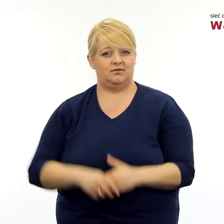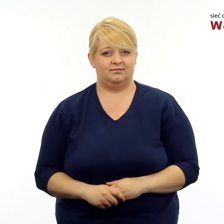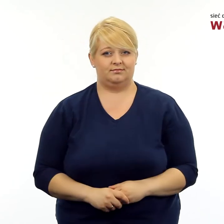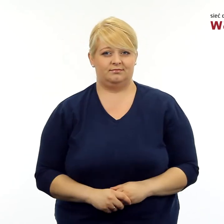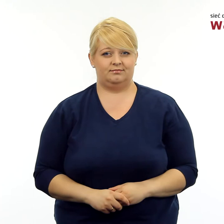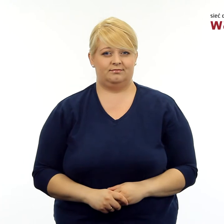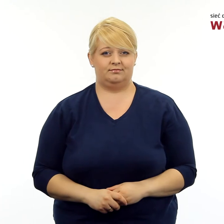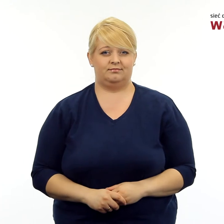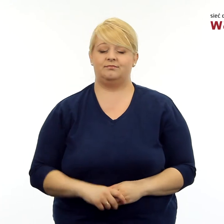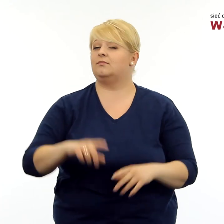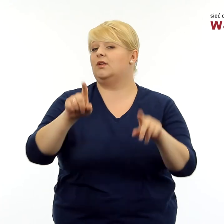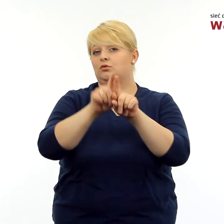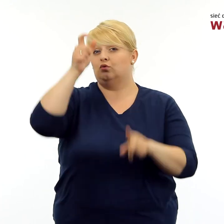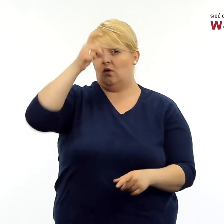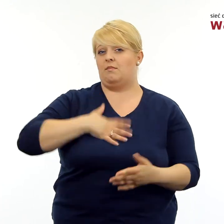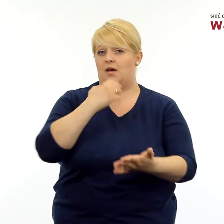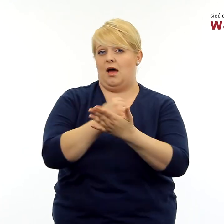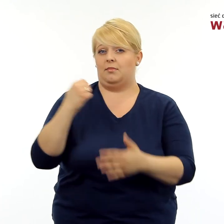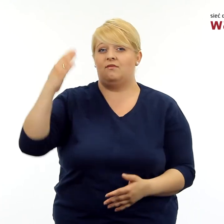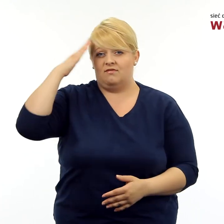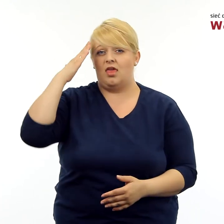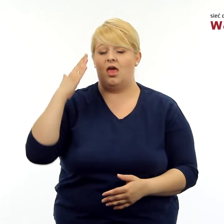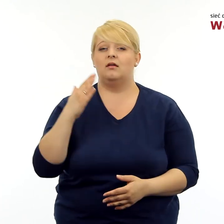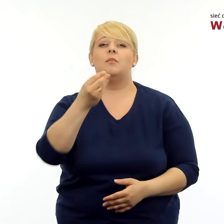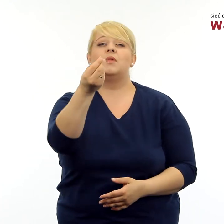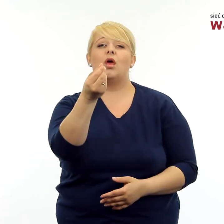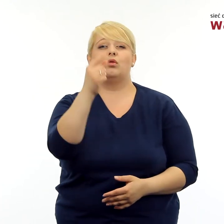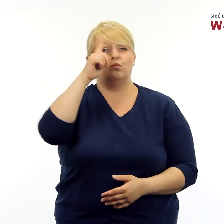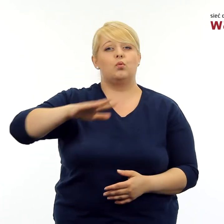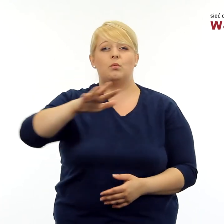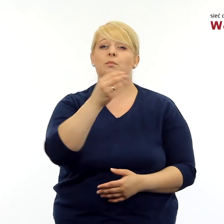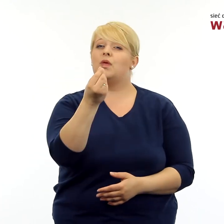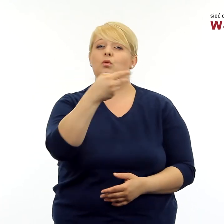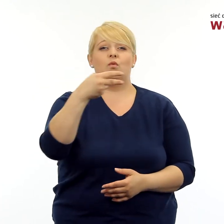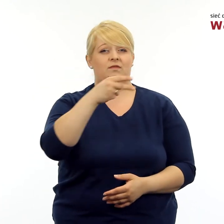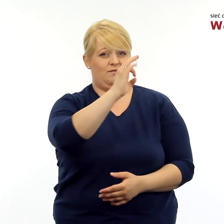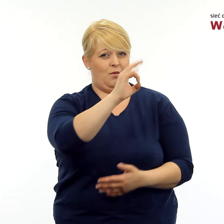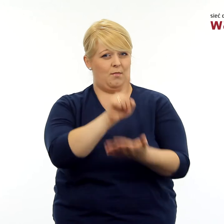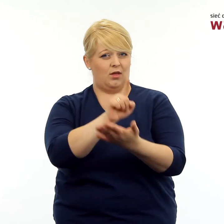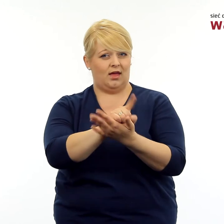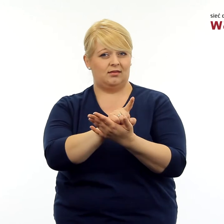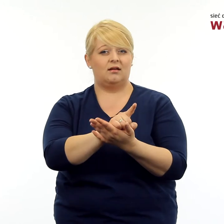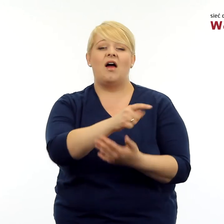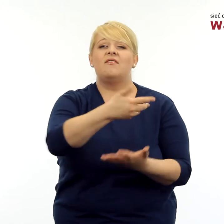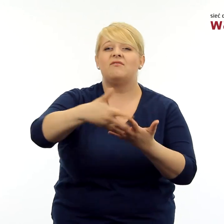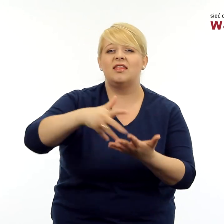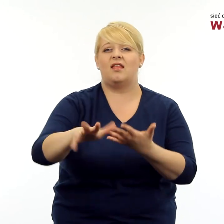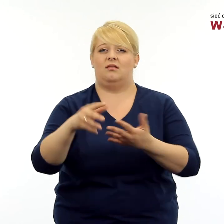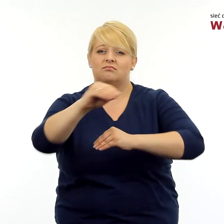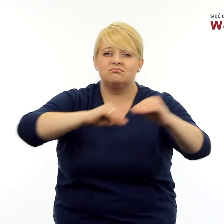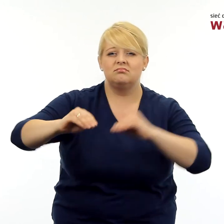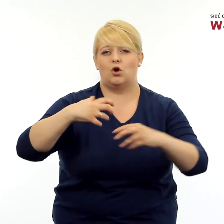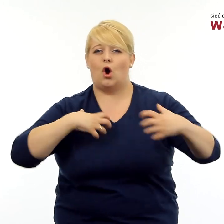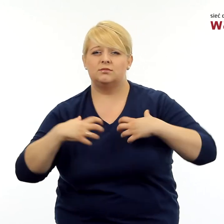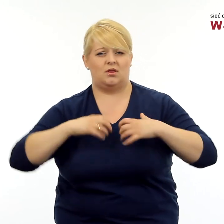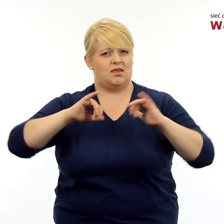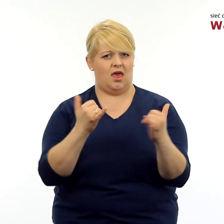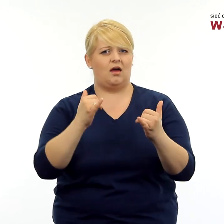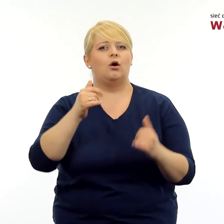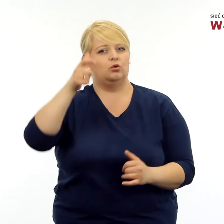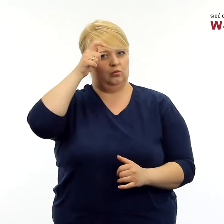i sposób gospodarowania publicznym majątkiem (m.in. pieniędzmi z podatków).